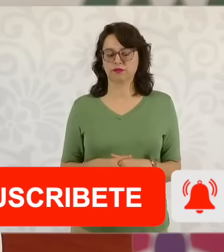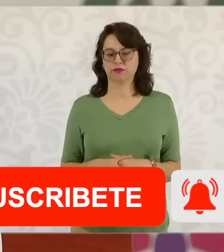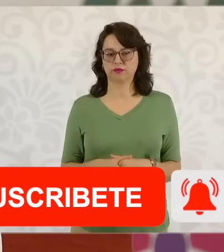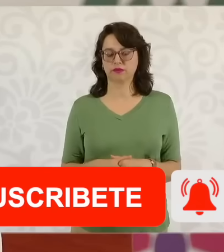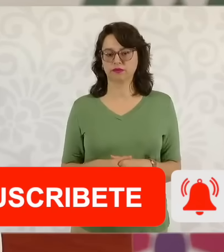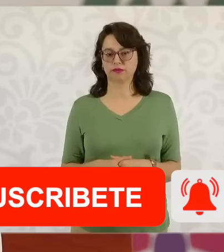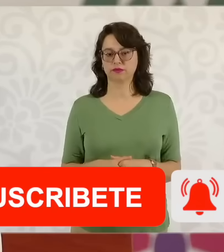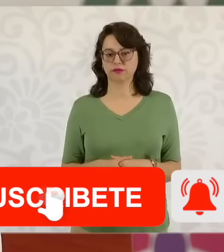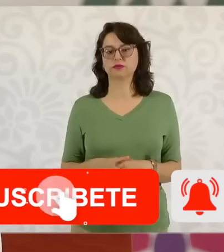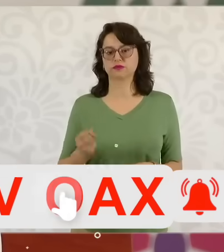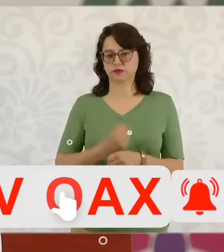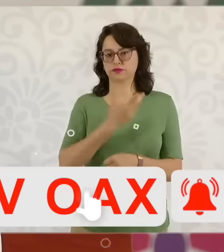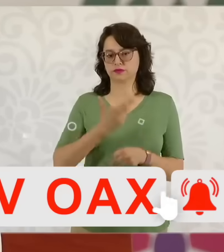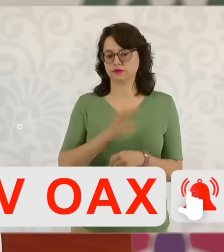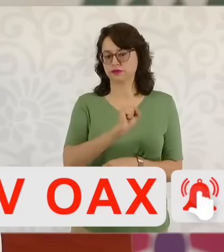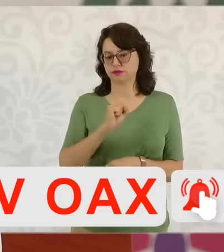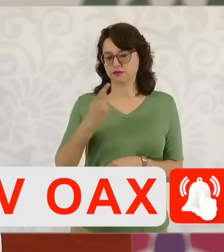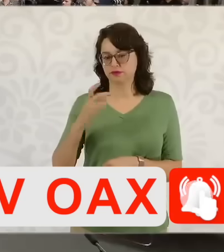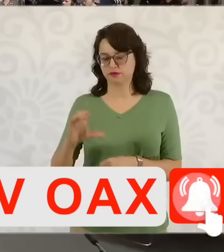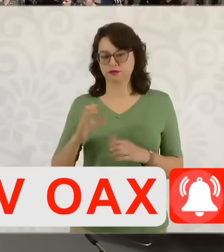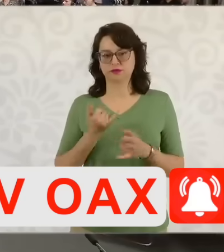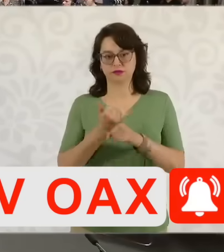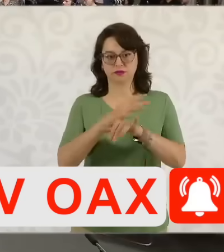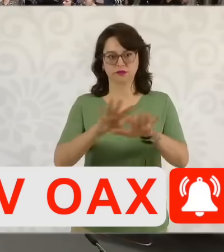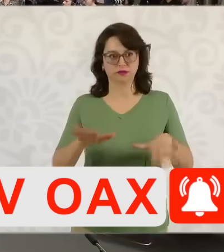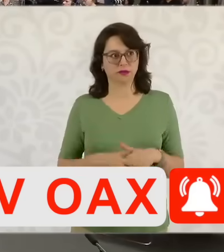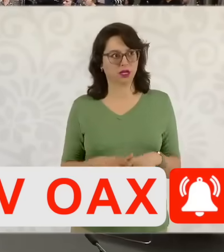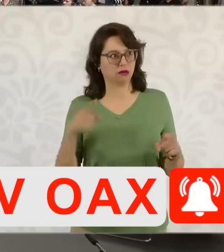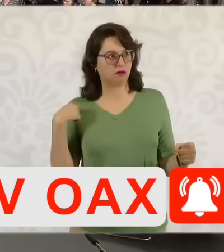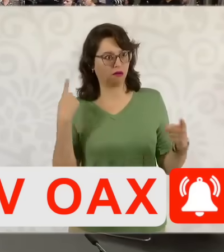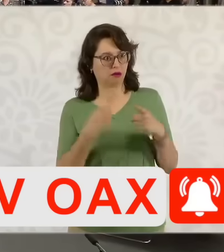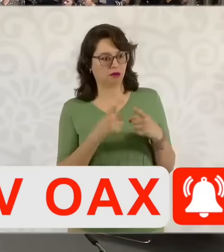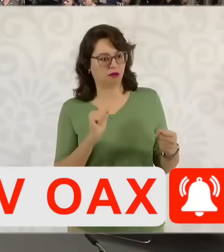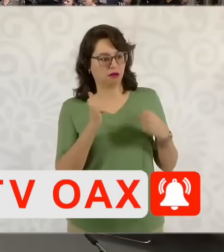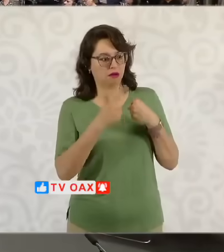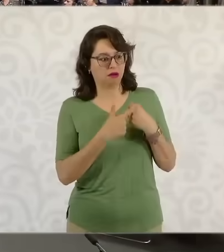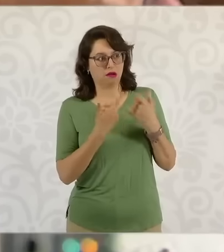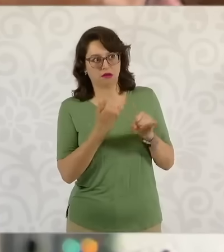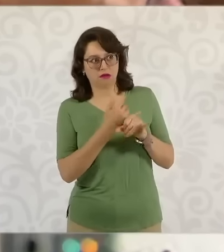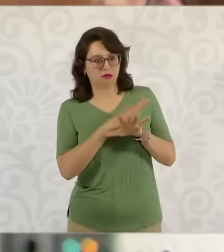el el secretario de seguridad hasta el momento han tenido reportes de si efectivamente los elementos